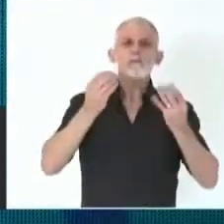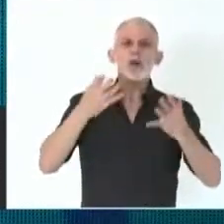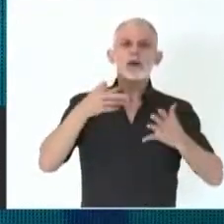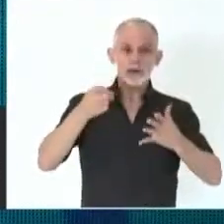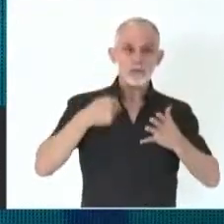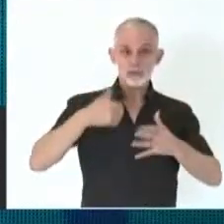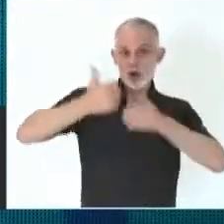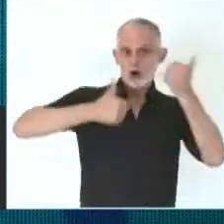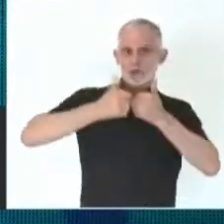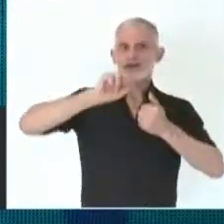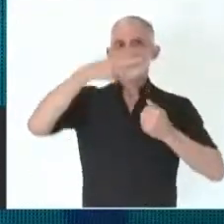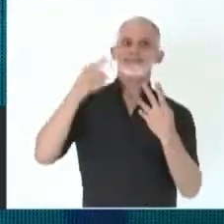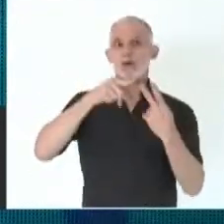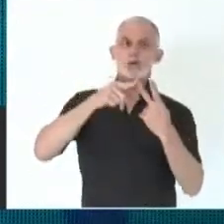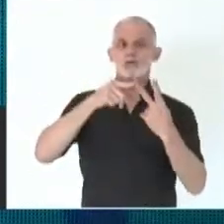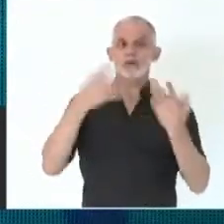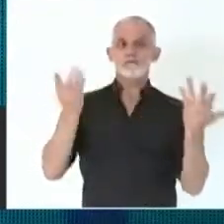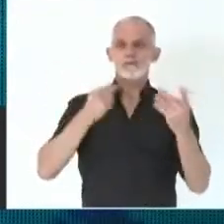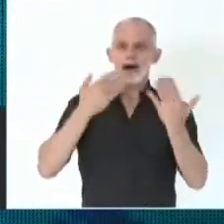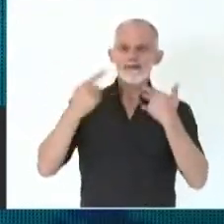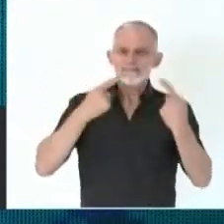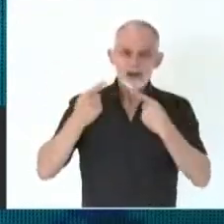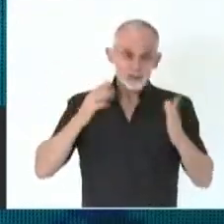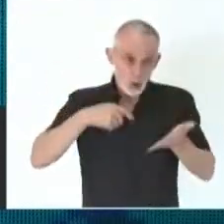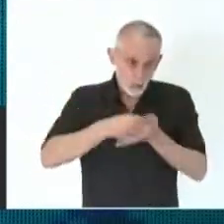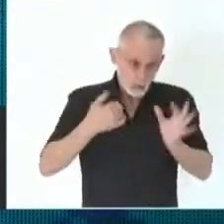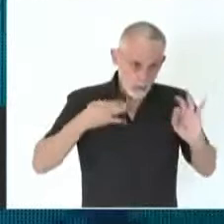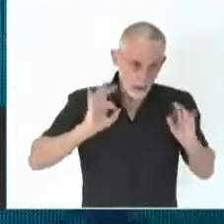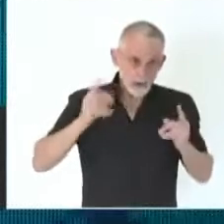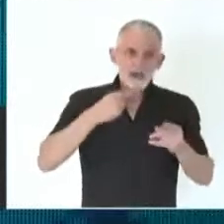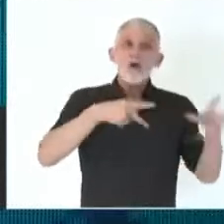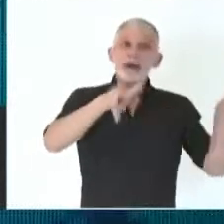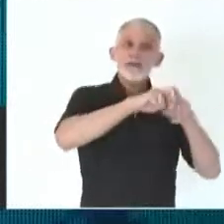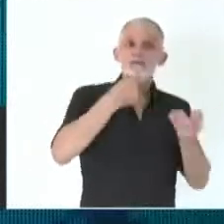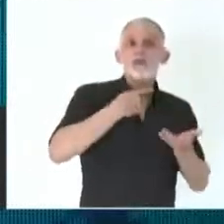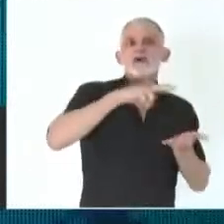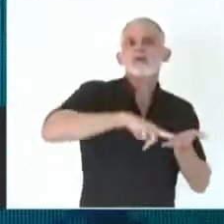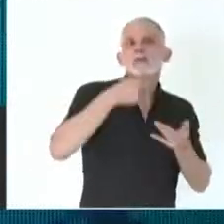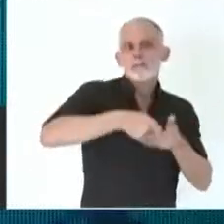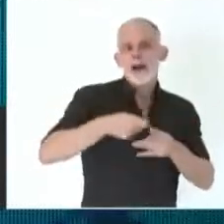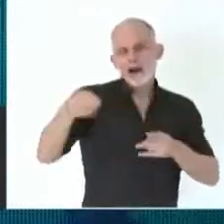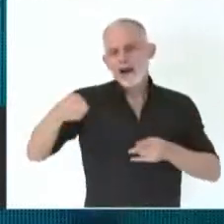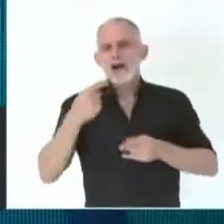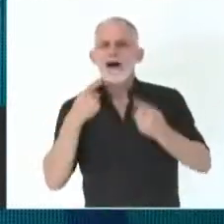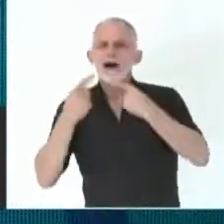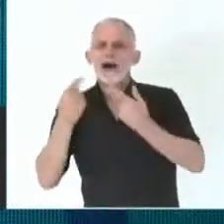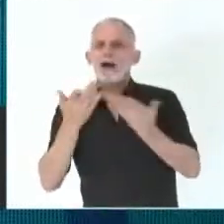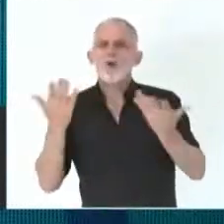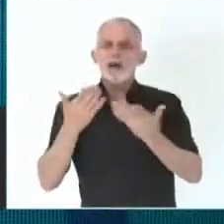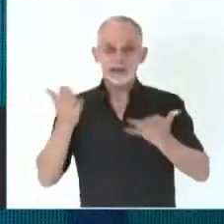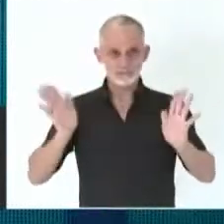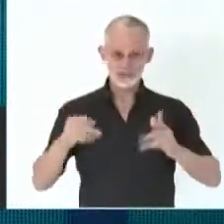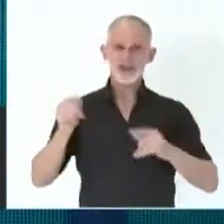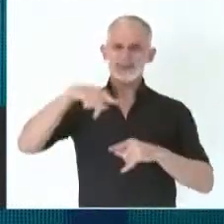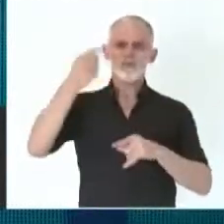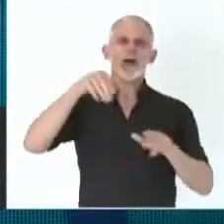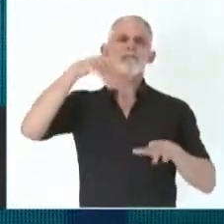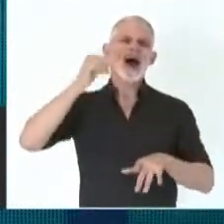TIEMPO. ┘-┘ "LA CIUDAD DEBATE".